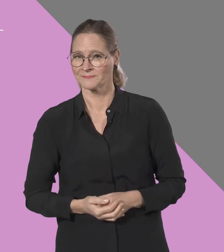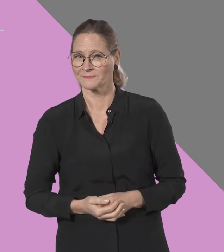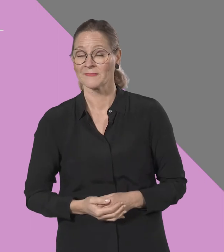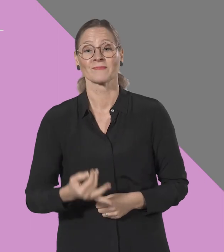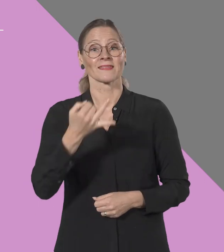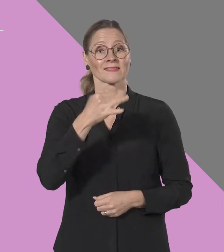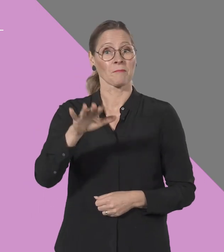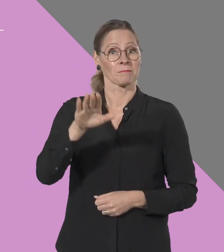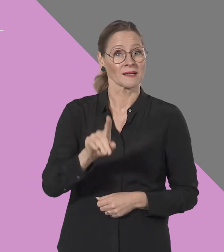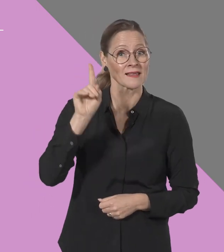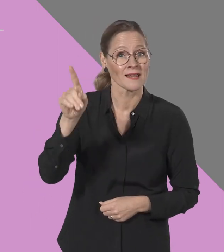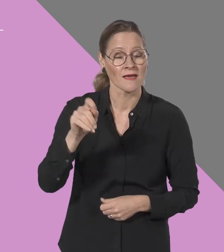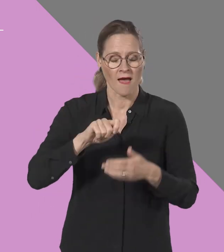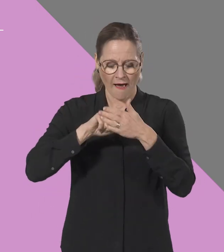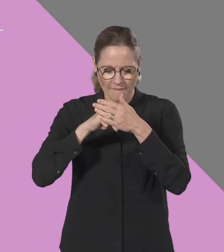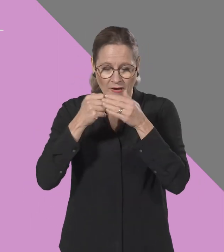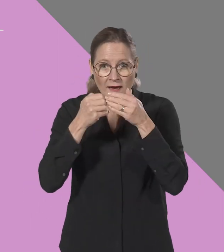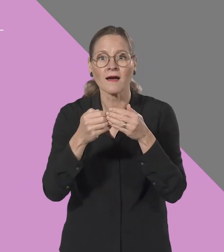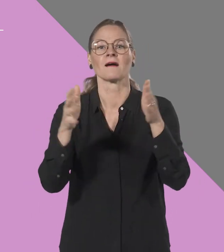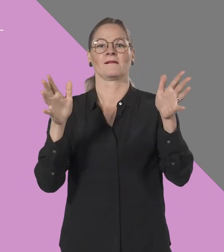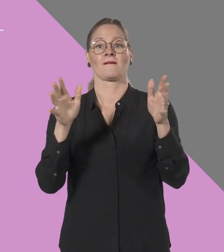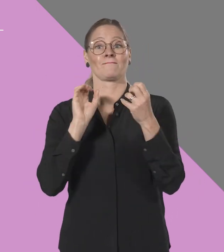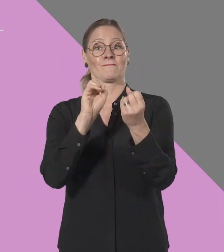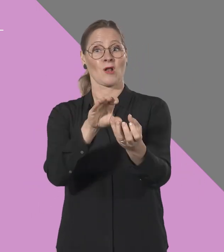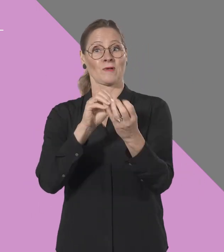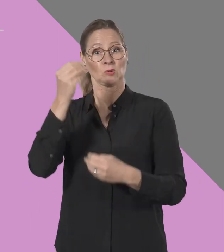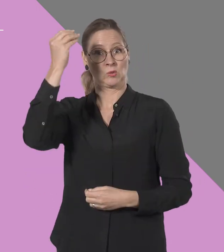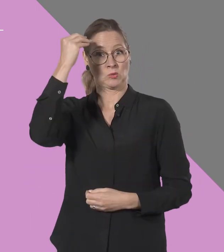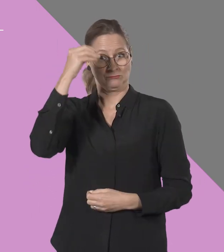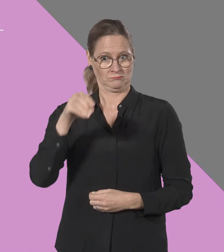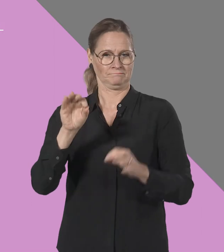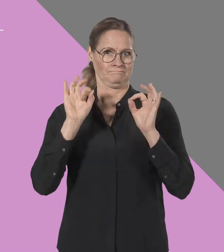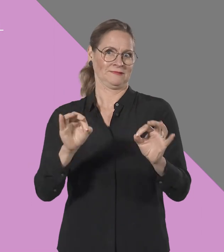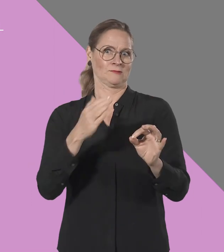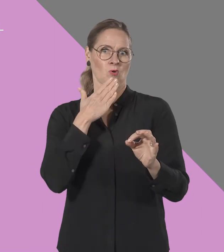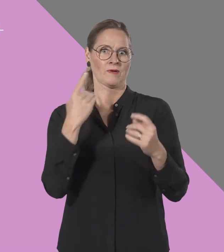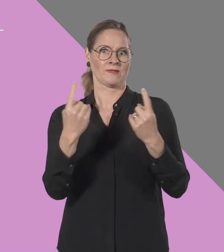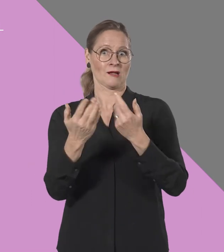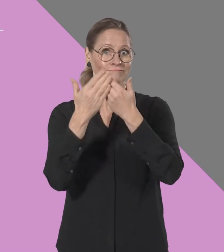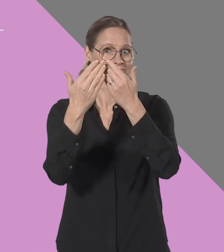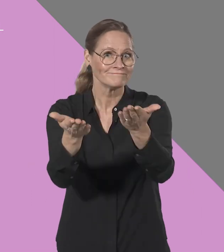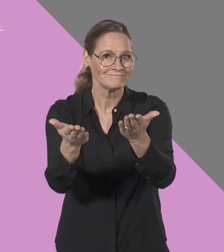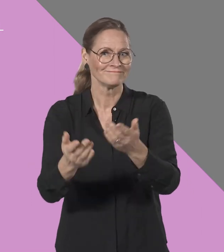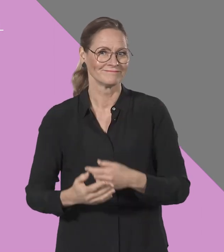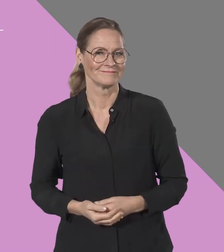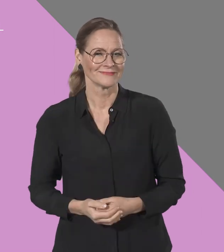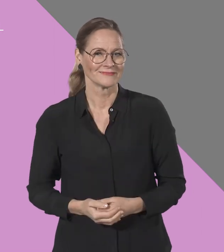ja tähän tarjoaa oivan tilaisuuden Tampereella järjestettävä - Avaimet vuorovaikutukseen -kurssi.